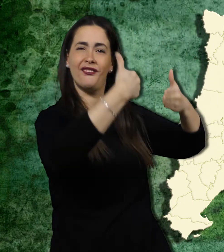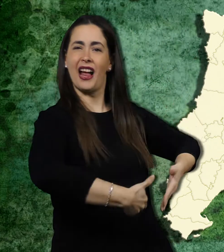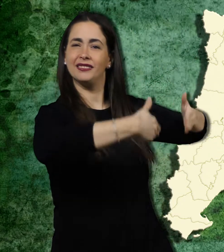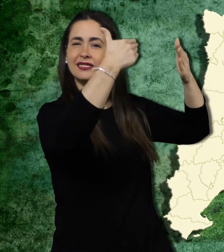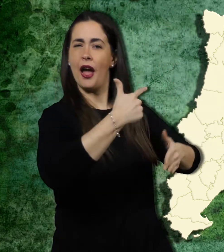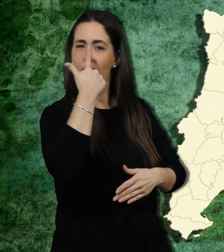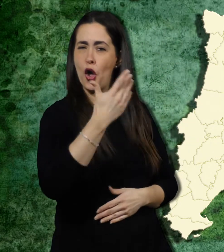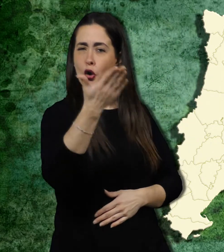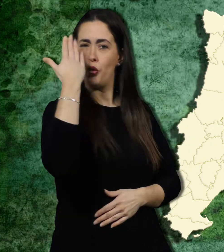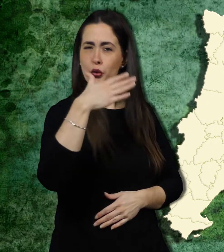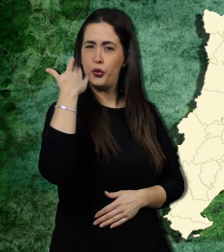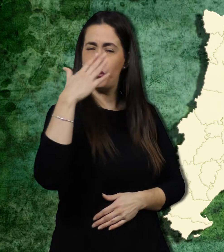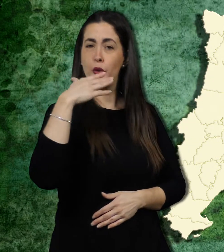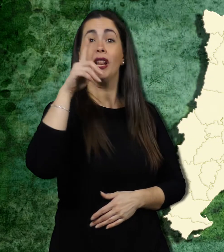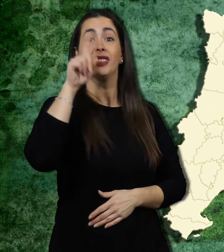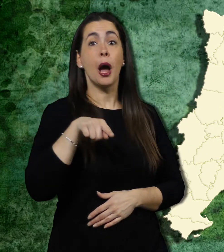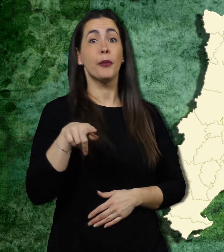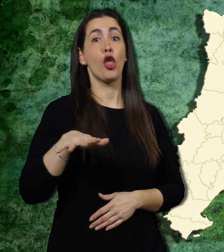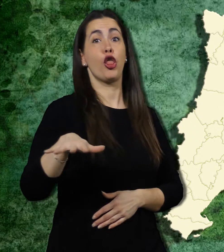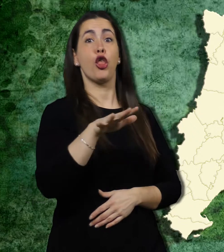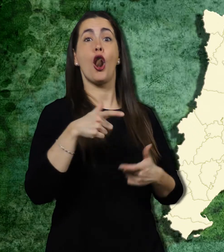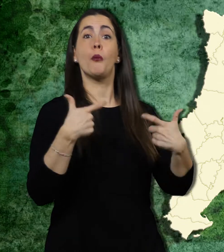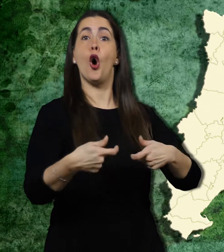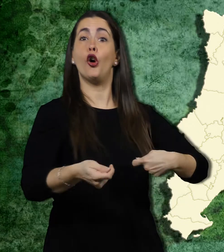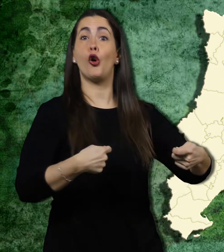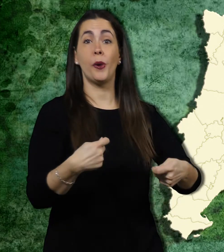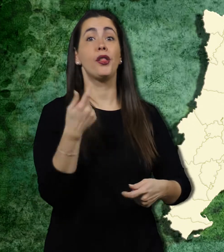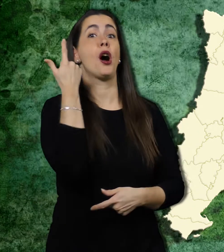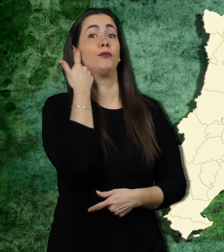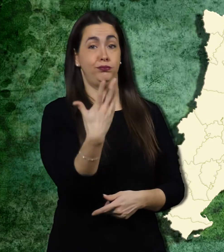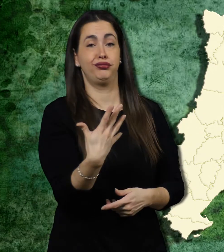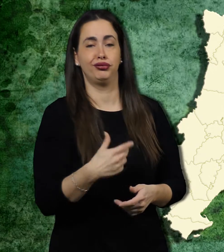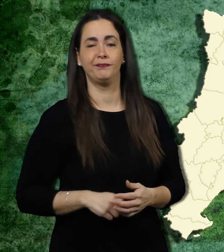i alhora ha esdevingut una zona comercial de referència.